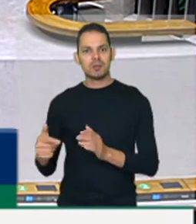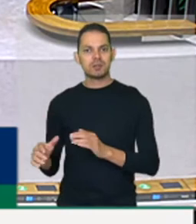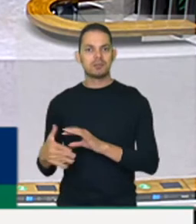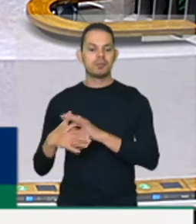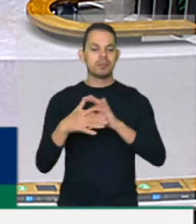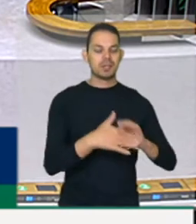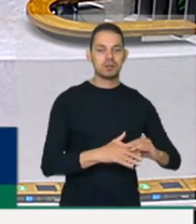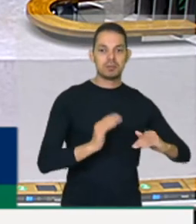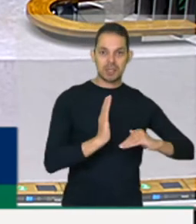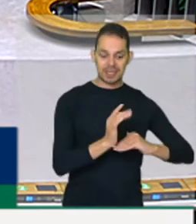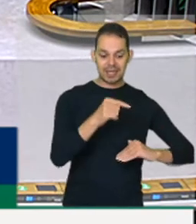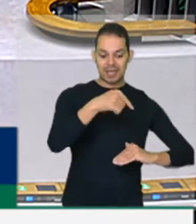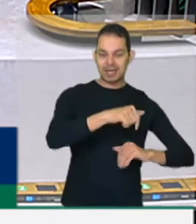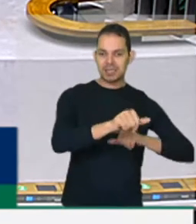ALTERAÇÕES... LÁ A SENADORA DANIELA RIBEIRO DO